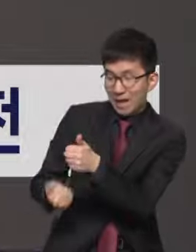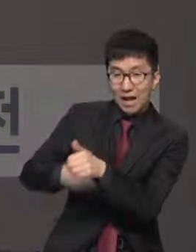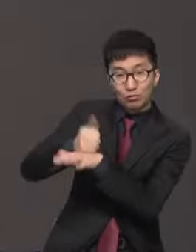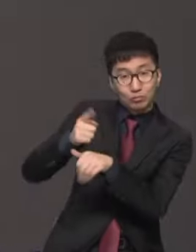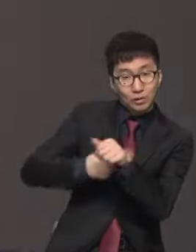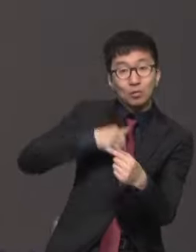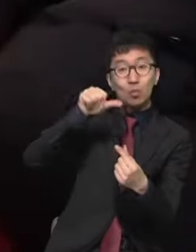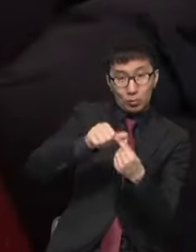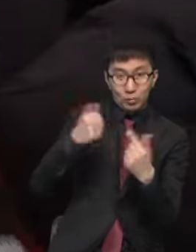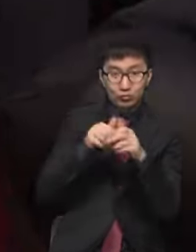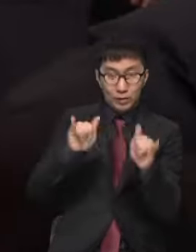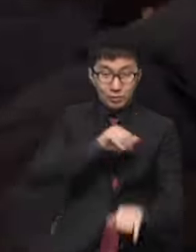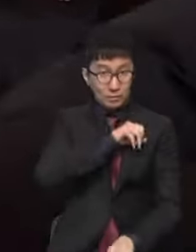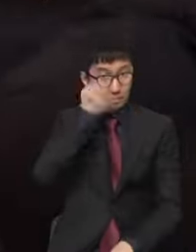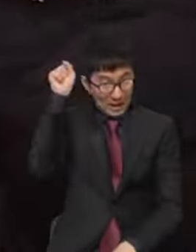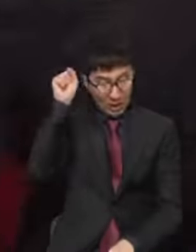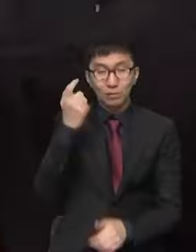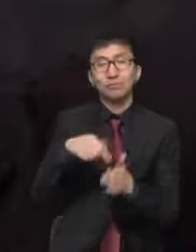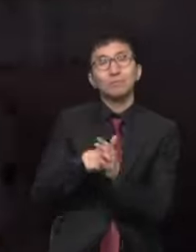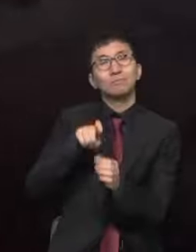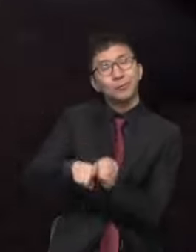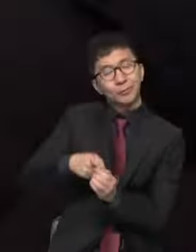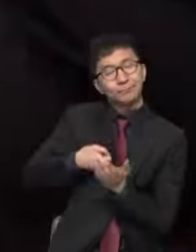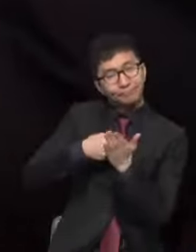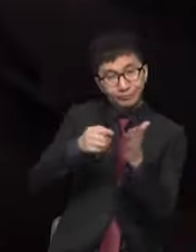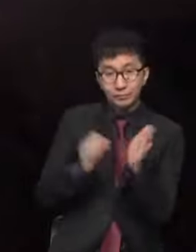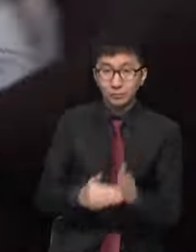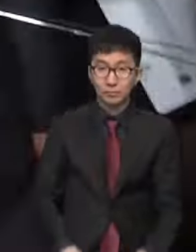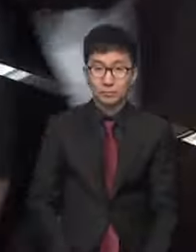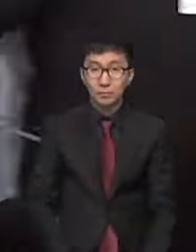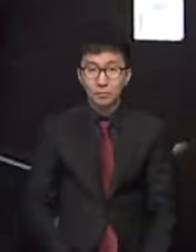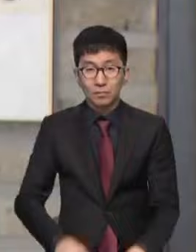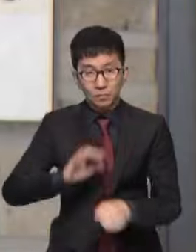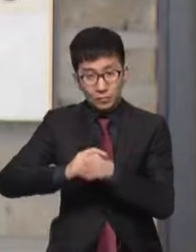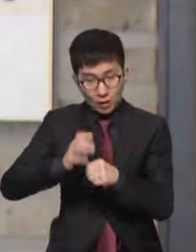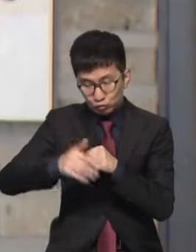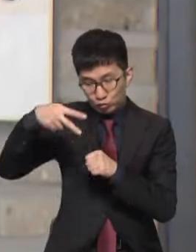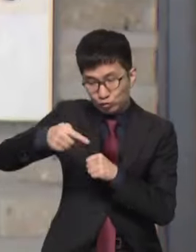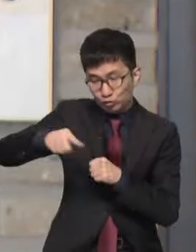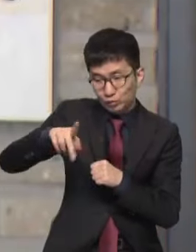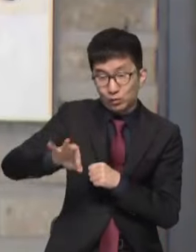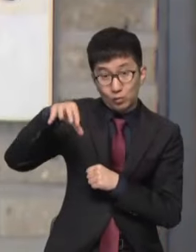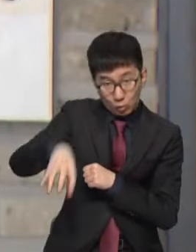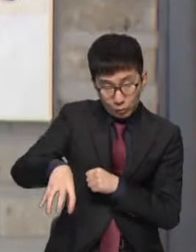확정했습니다. 대구 수성갑 경선에서는 주호영 후보가 승리해 6선에 도전하게 됐습니다.